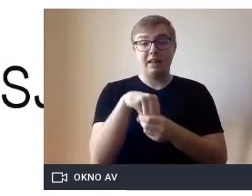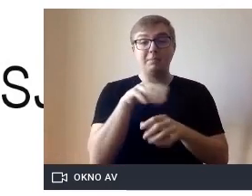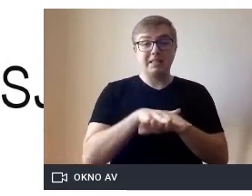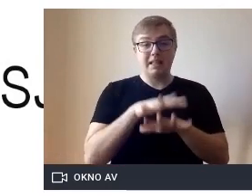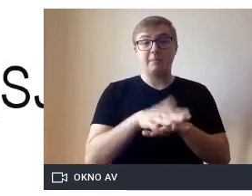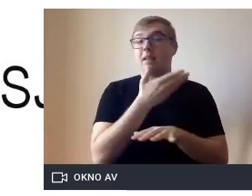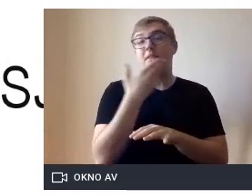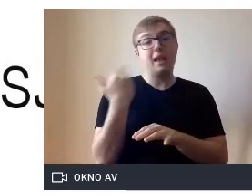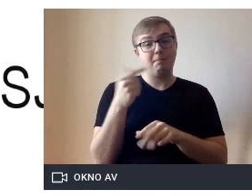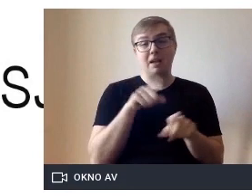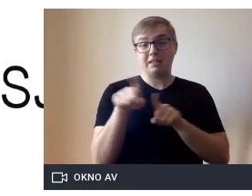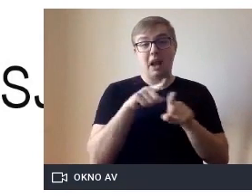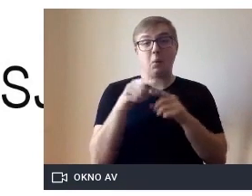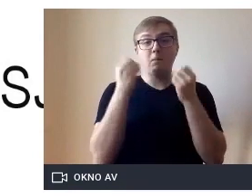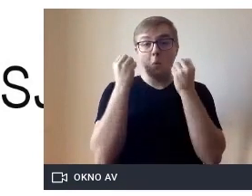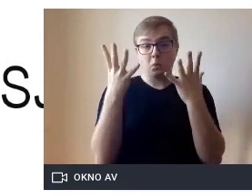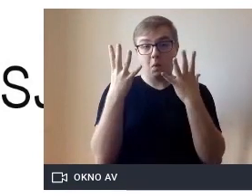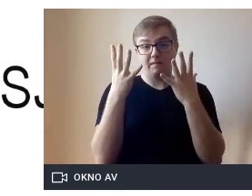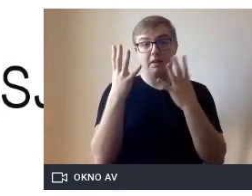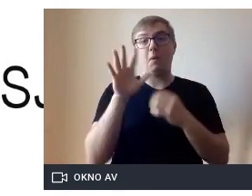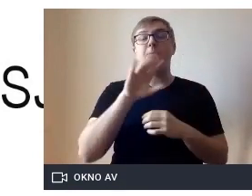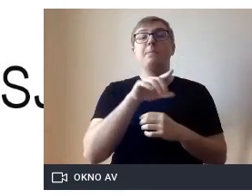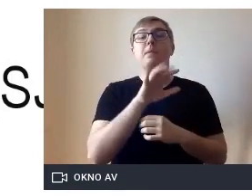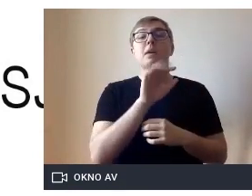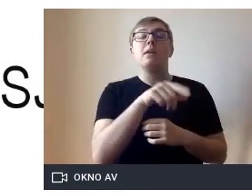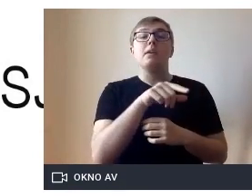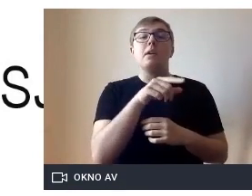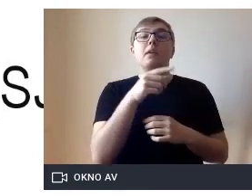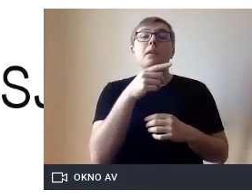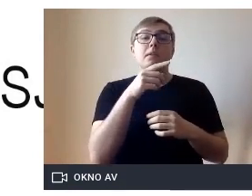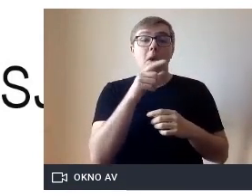W SJM nie ma znaków kulturowych,